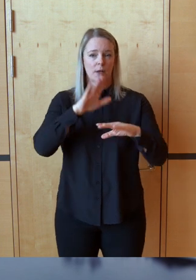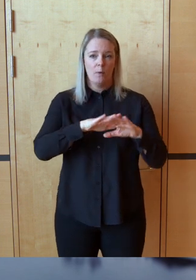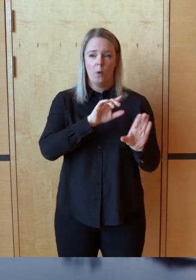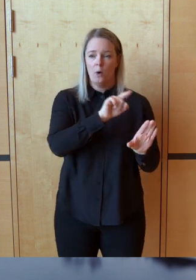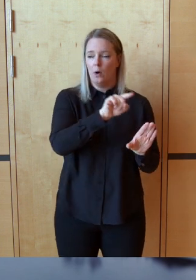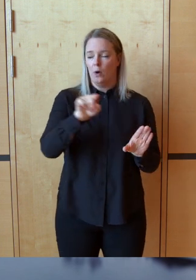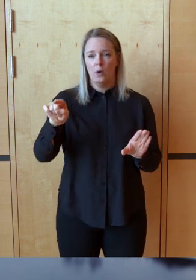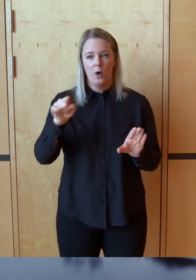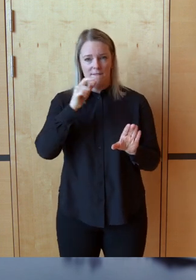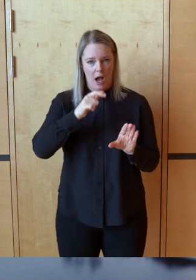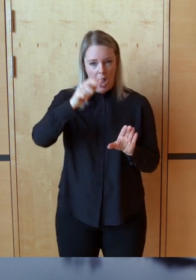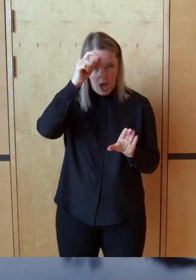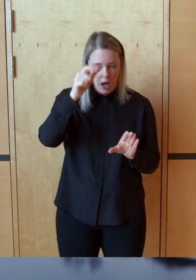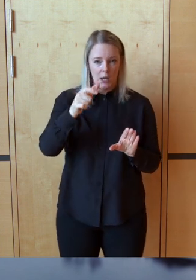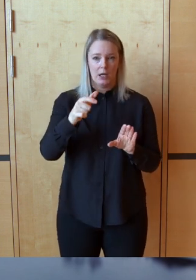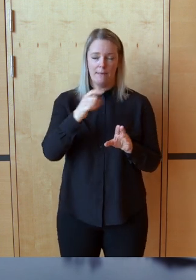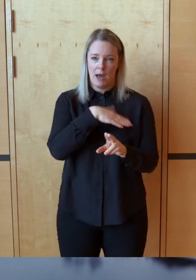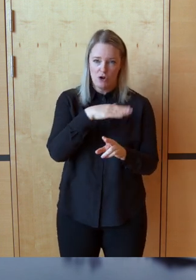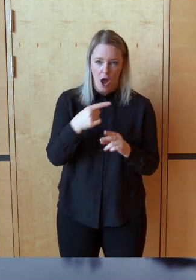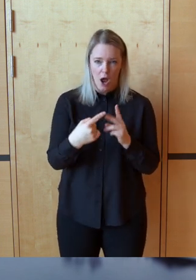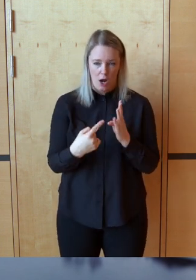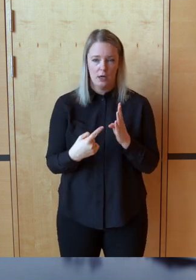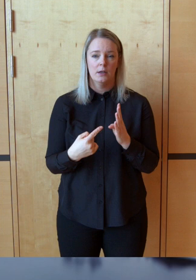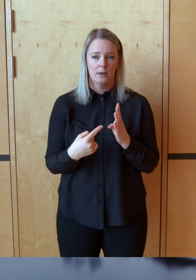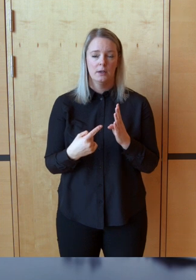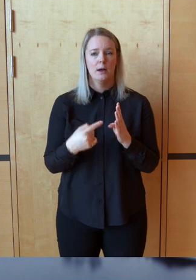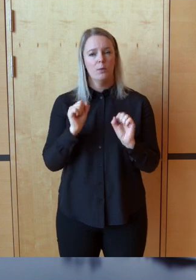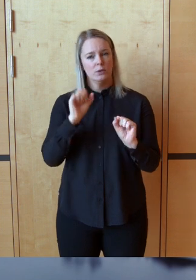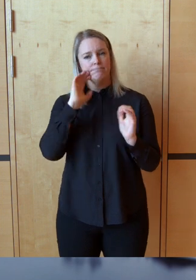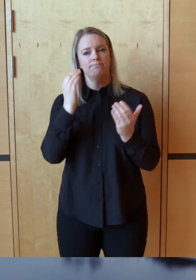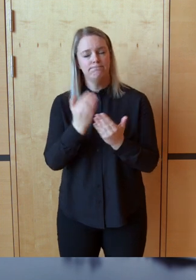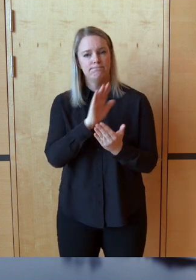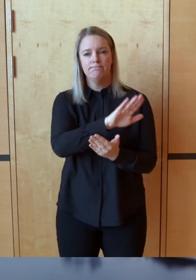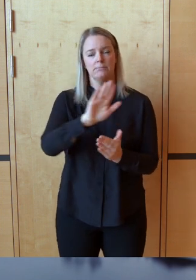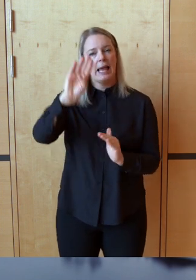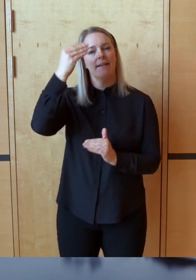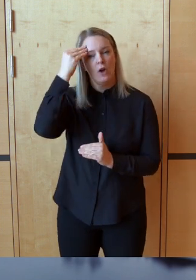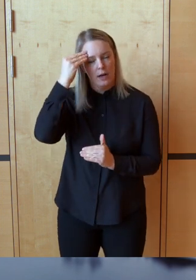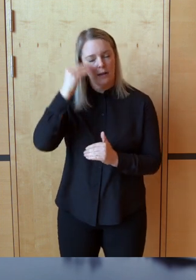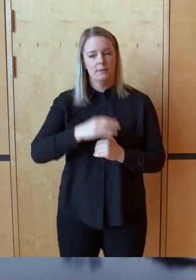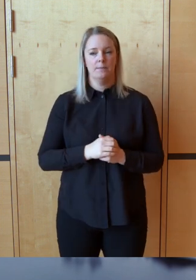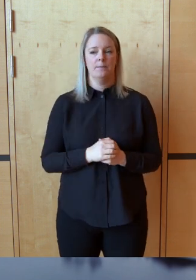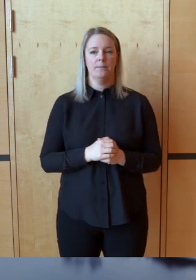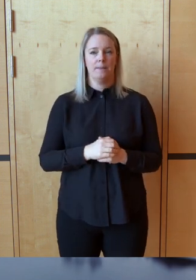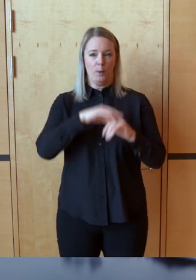Fackliga organisationer man ser till att det finns på att ta tillvara erfarenheterna De här utredningarna som